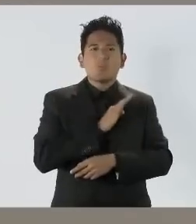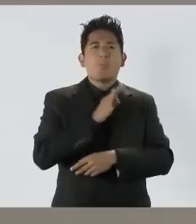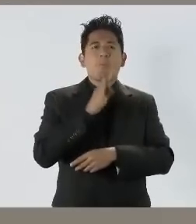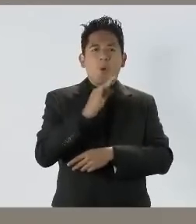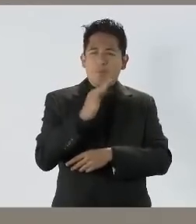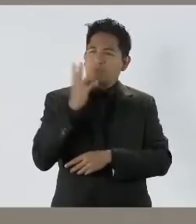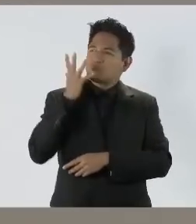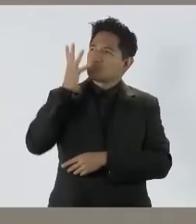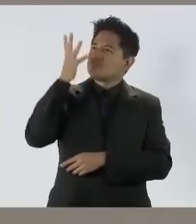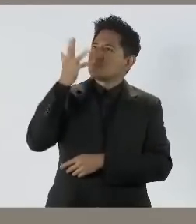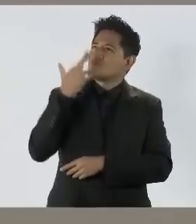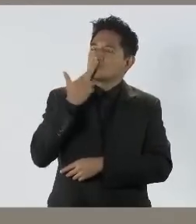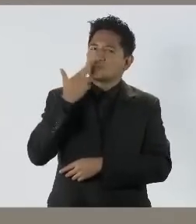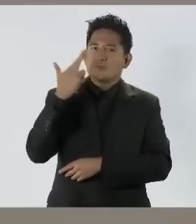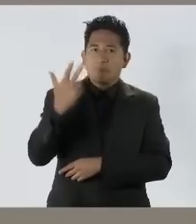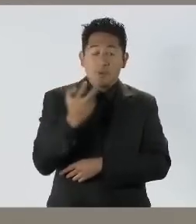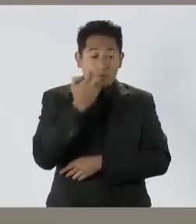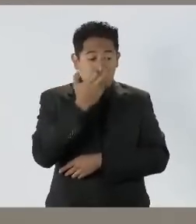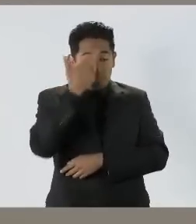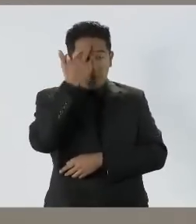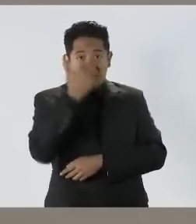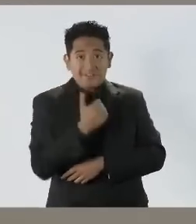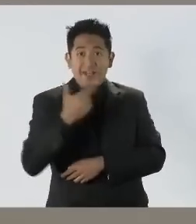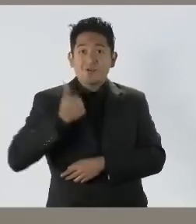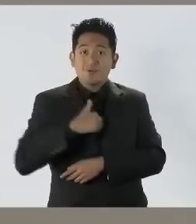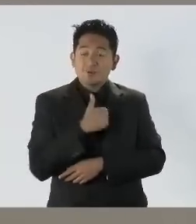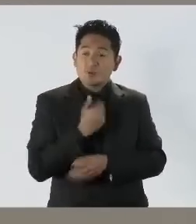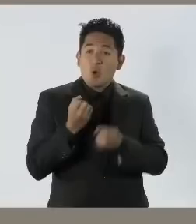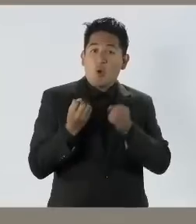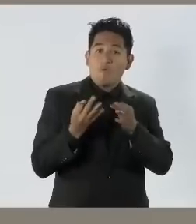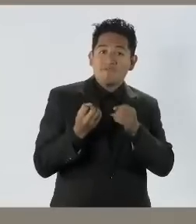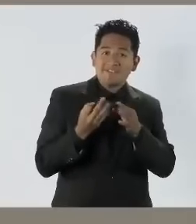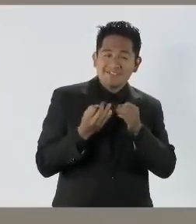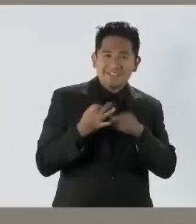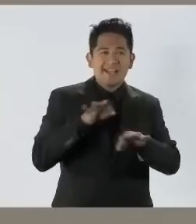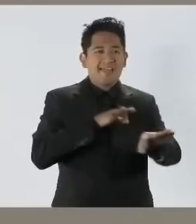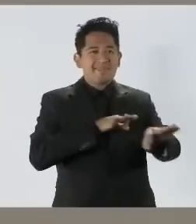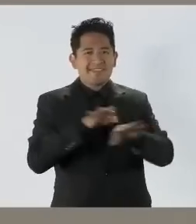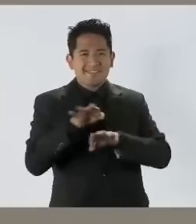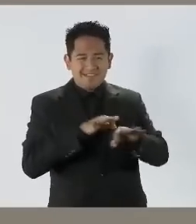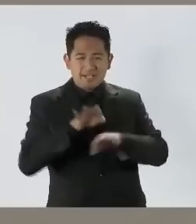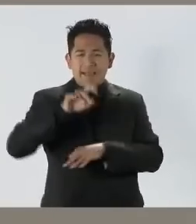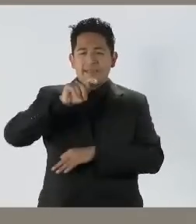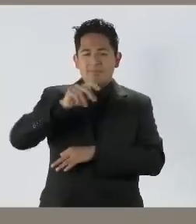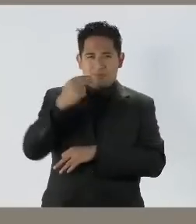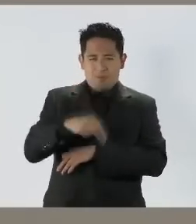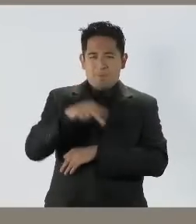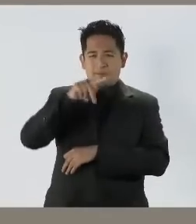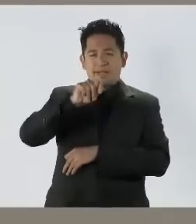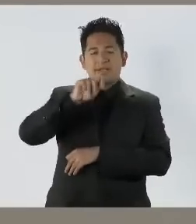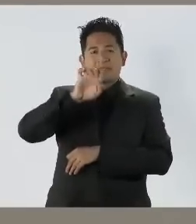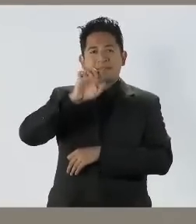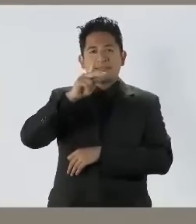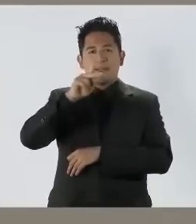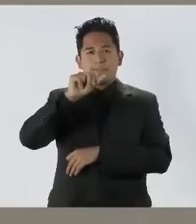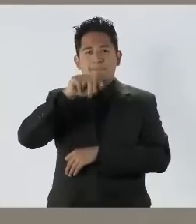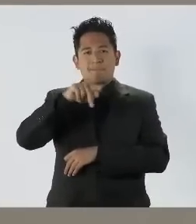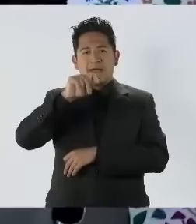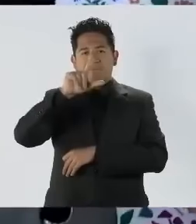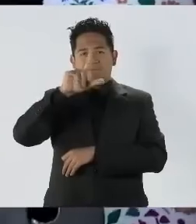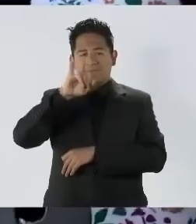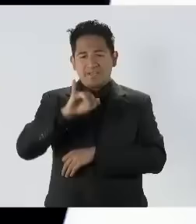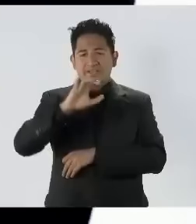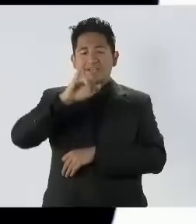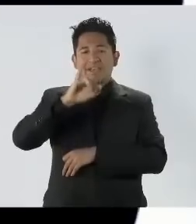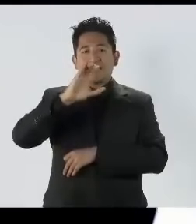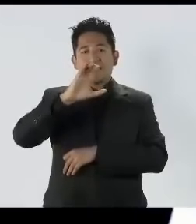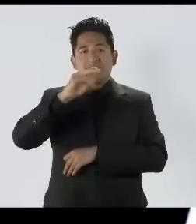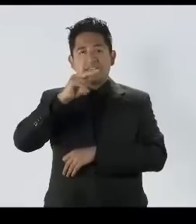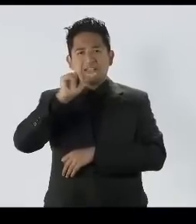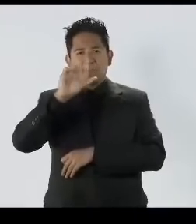así que inauguramos ya la agencia de empleo t pantle ipac que significa puerta al trabajo